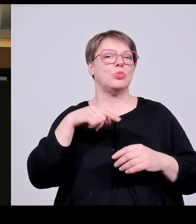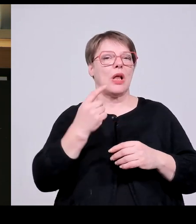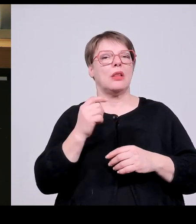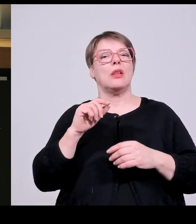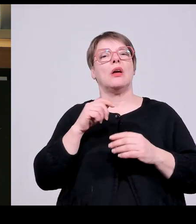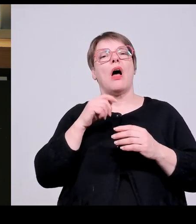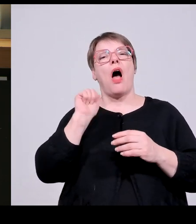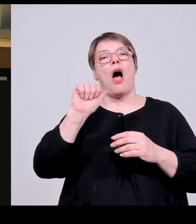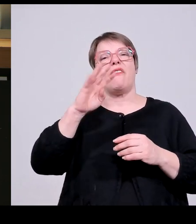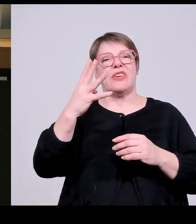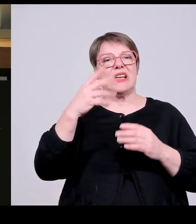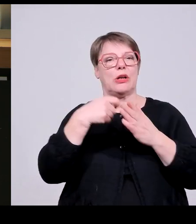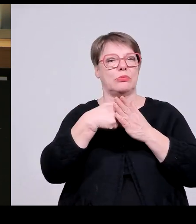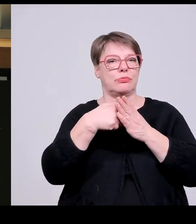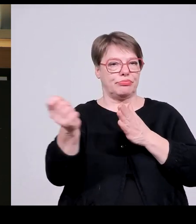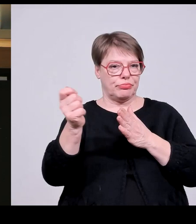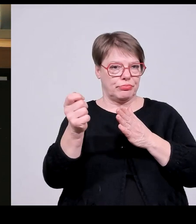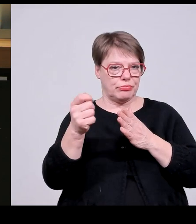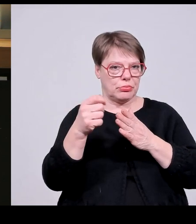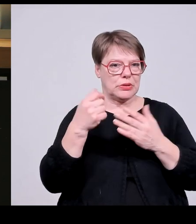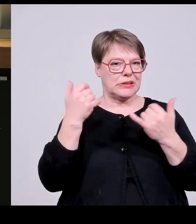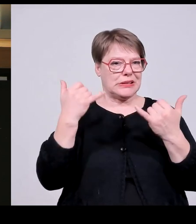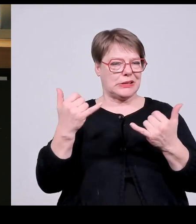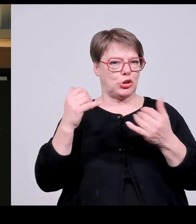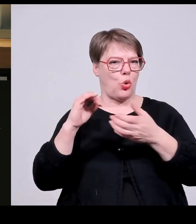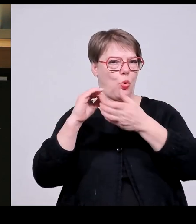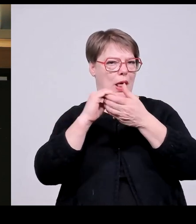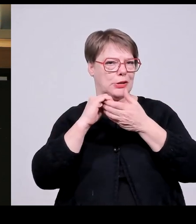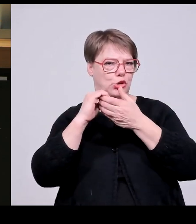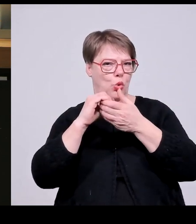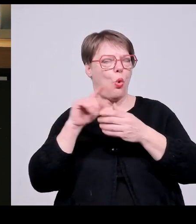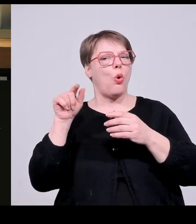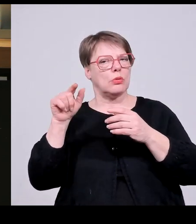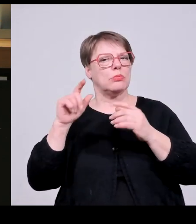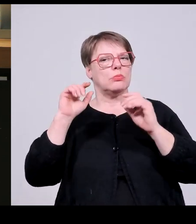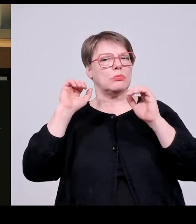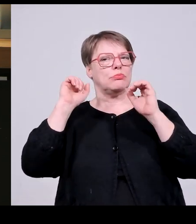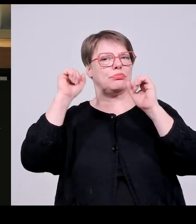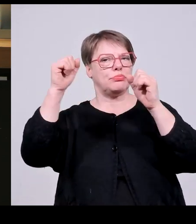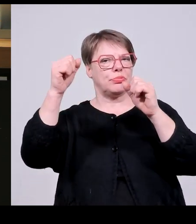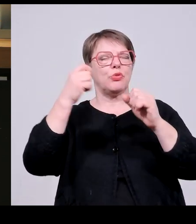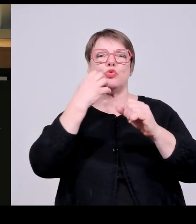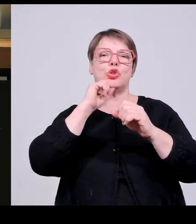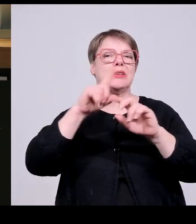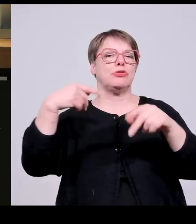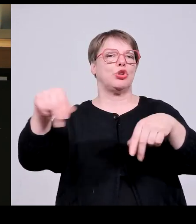der lief noch bis 2016. Daran kann ich mich noch ganz genau in einen an die